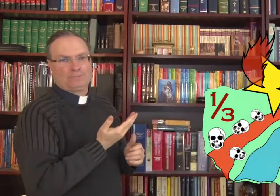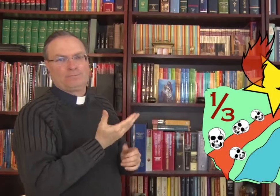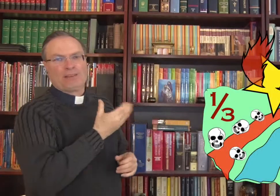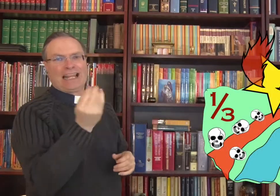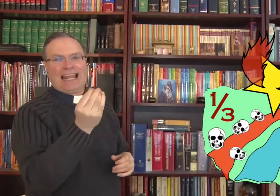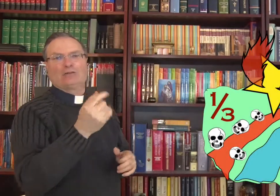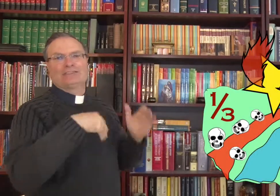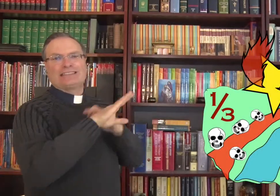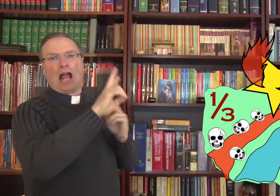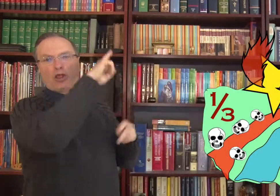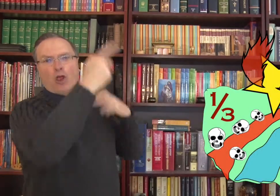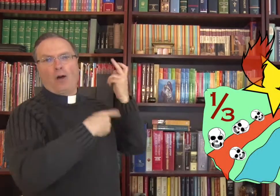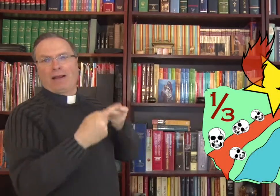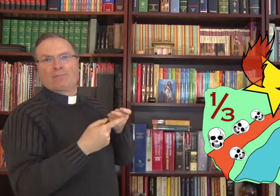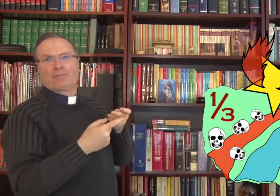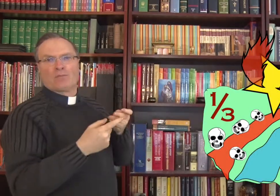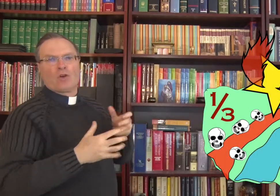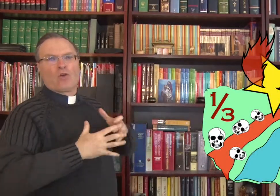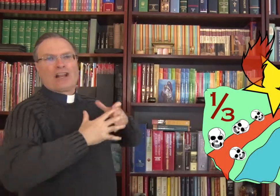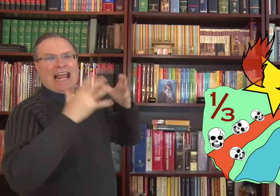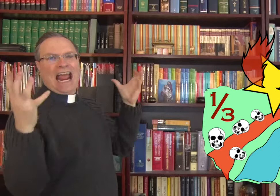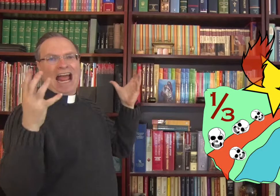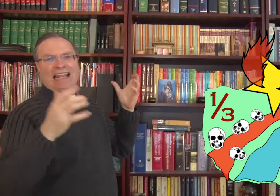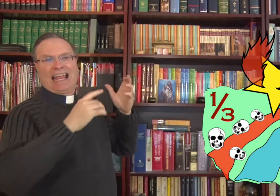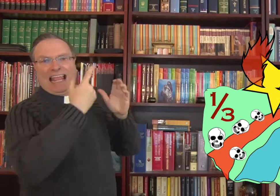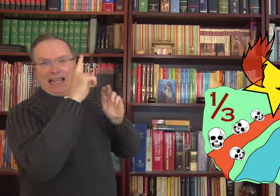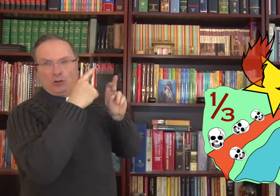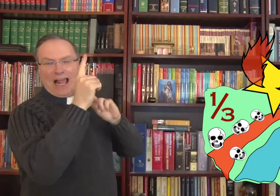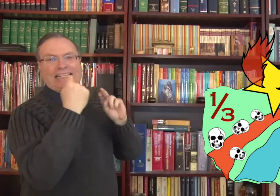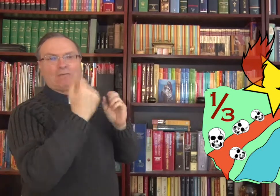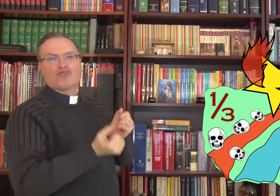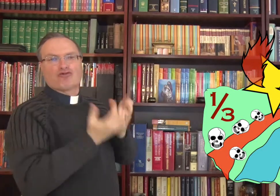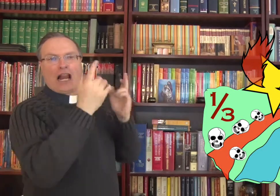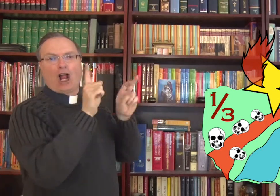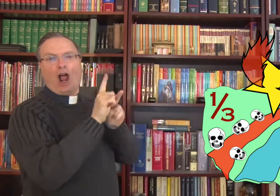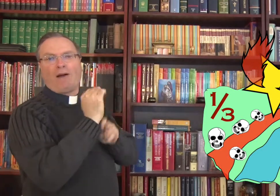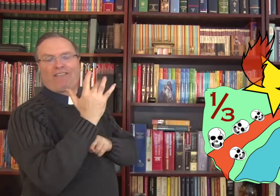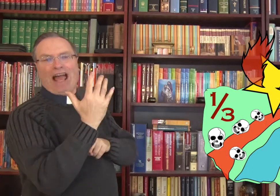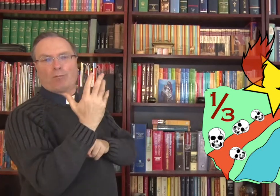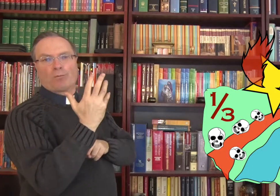et du ciel tomba une grande étoile qui brûlait comme un flambeau;